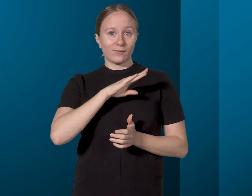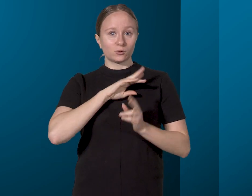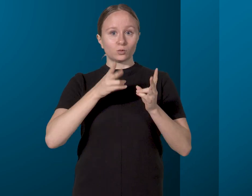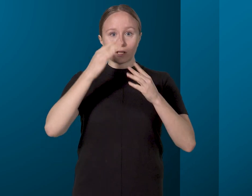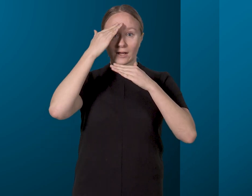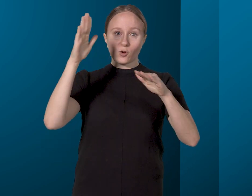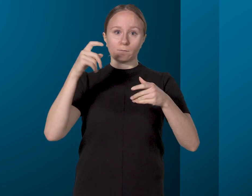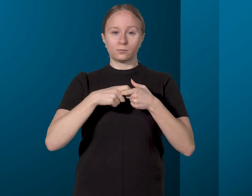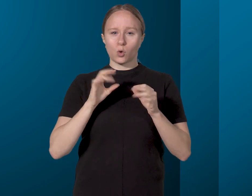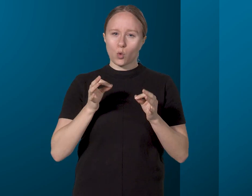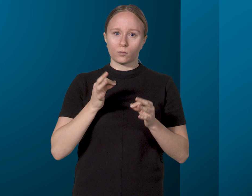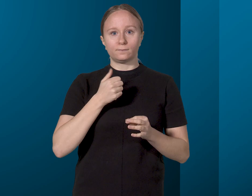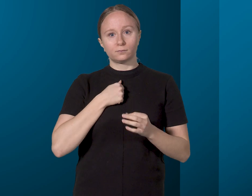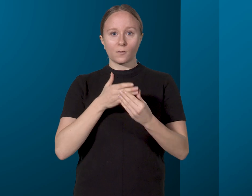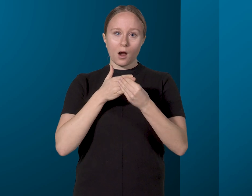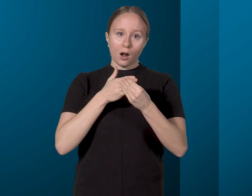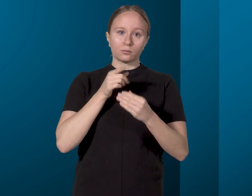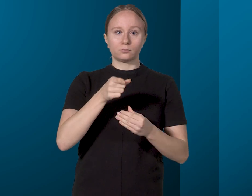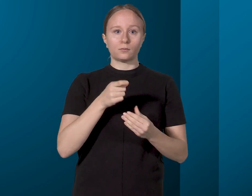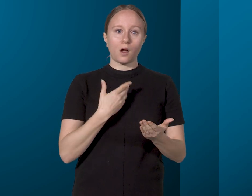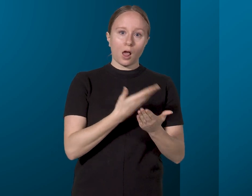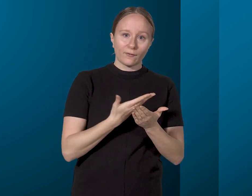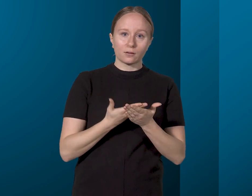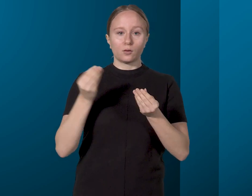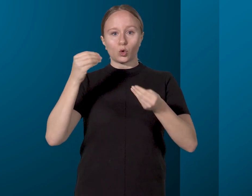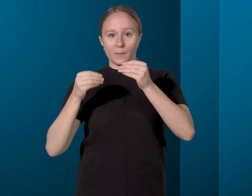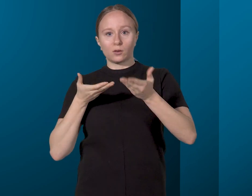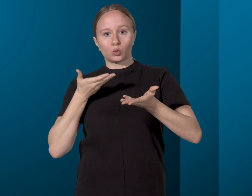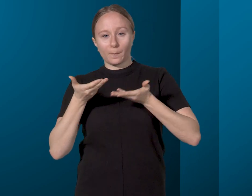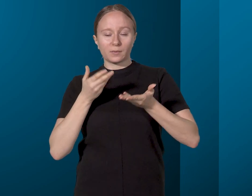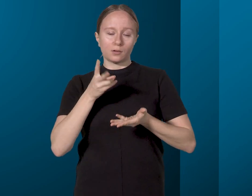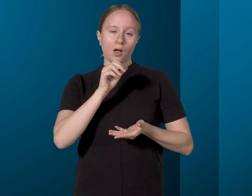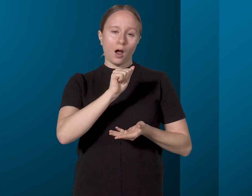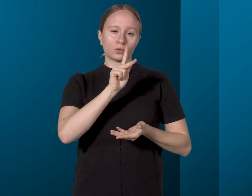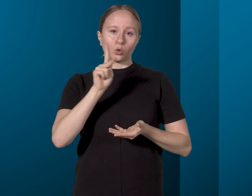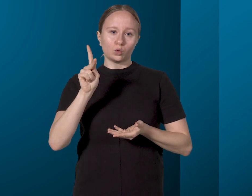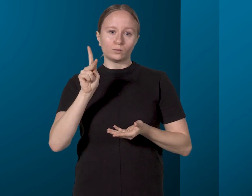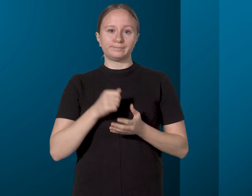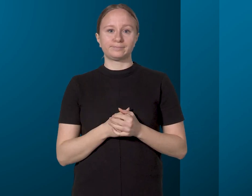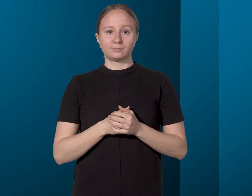Det finns också information om hur man kan få handledning i alternativ - och kompletterande kommunikation (AKK).